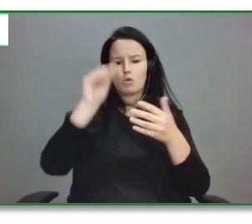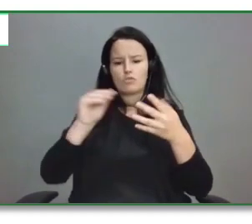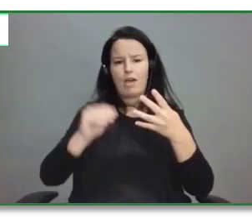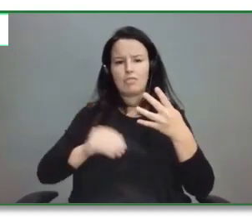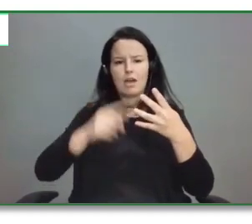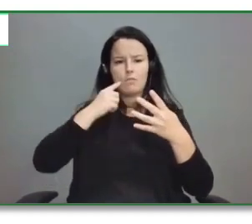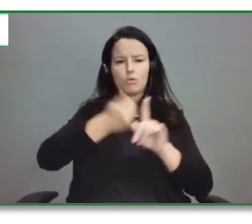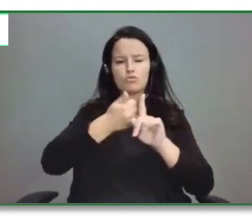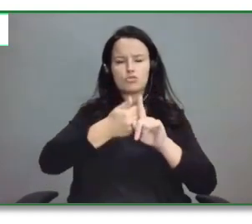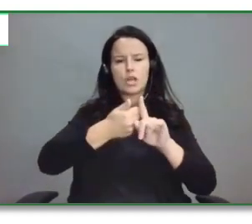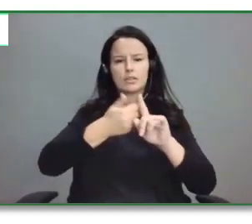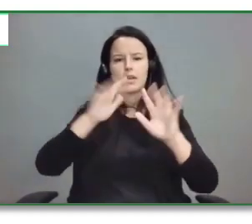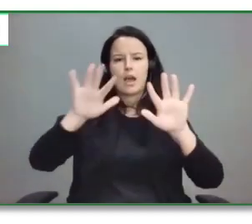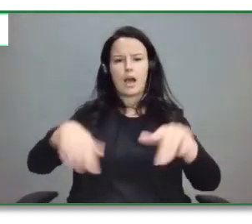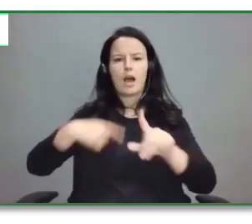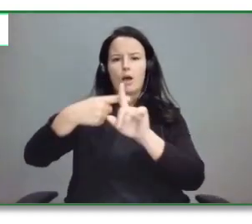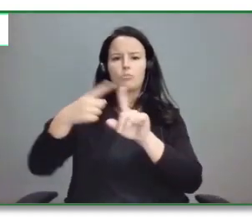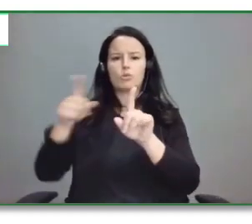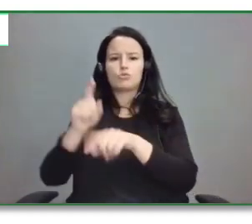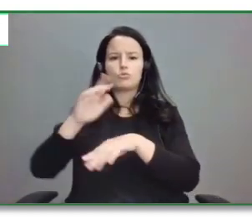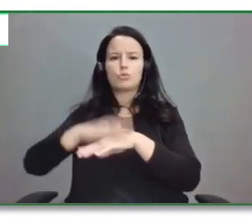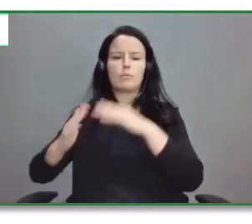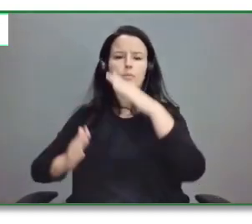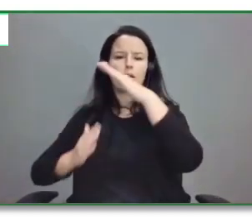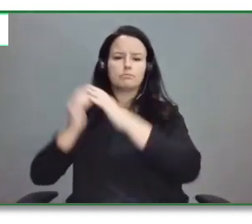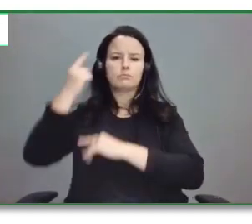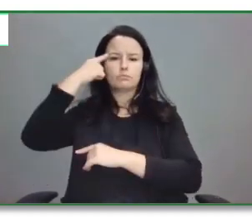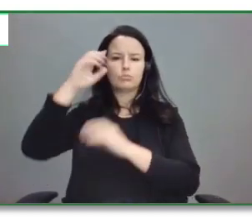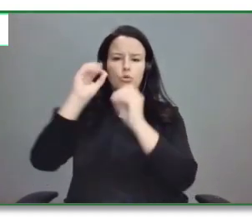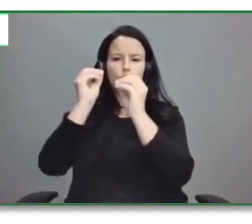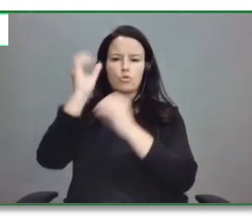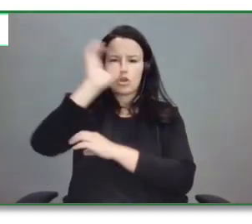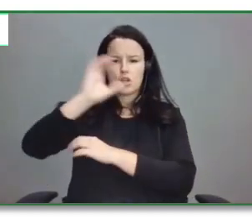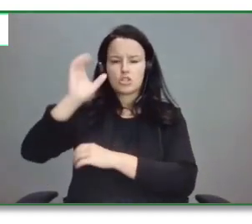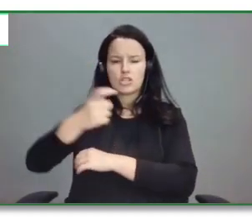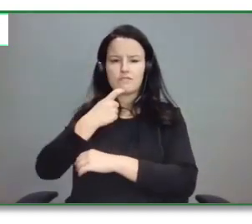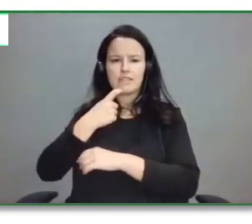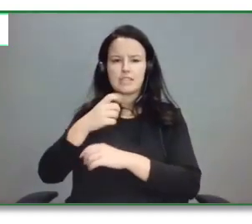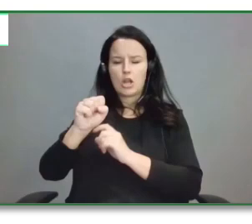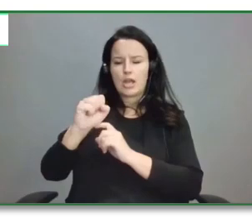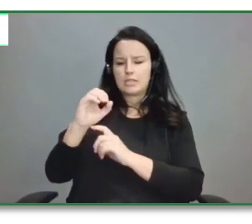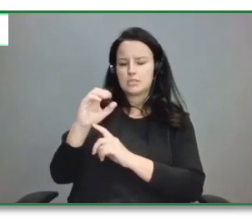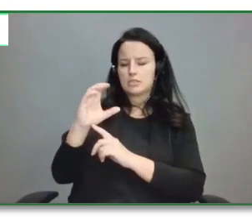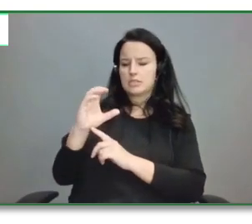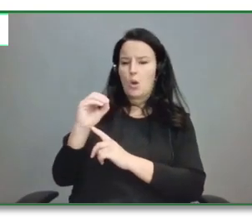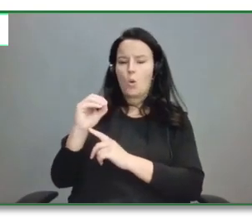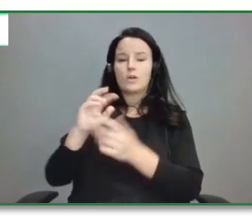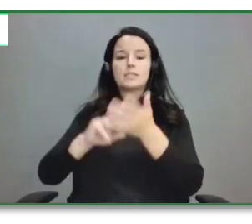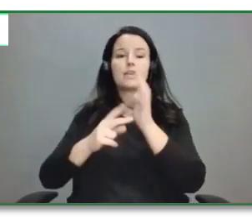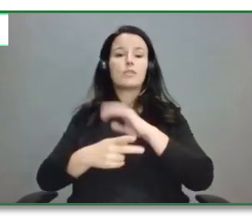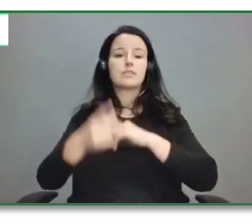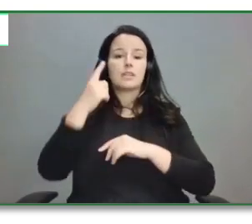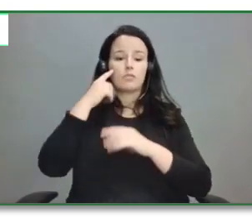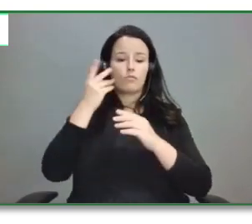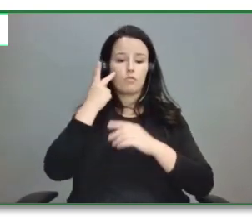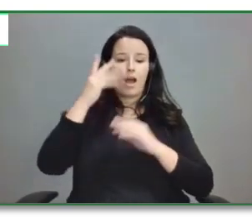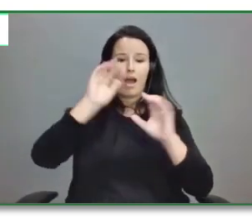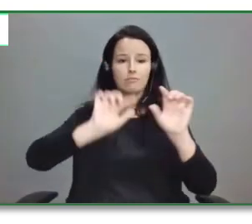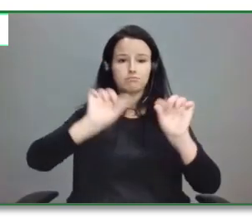position de l'optimisation du moteur de recherche SEO c'est représenté sur un